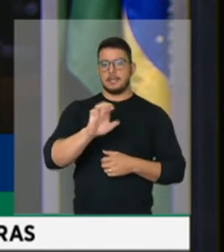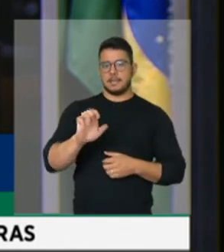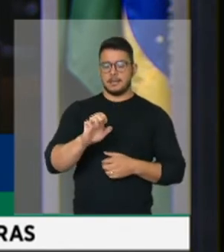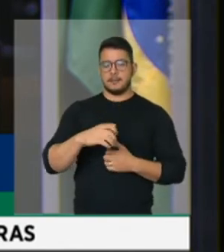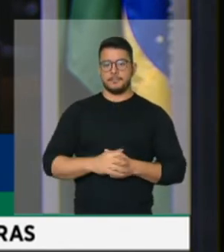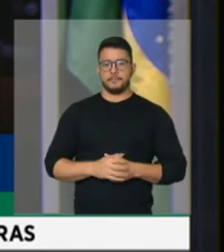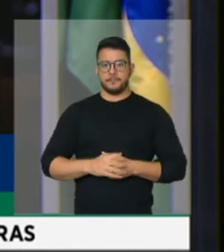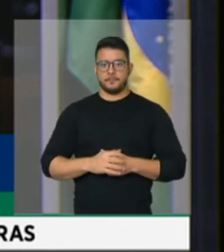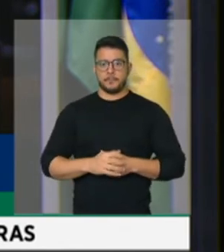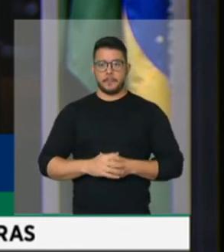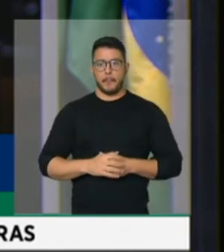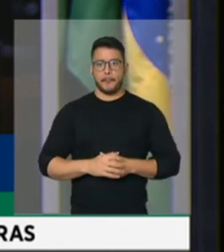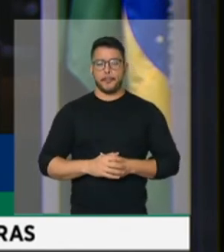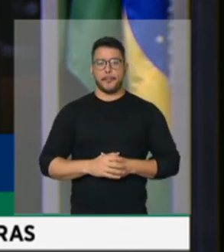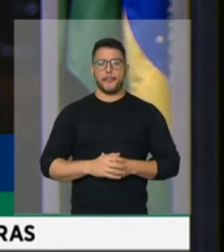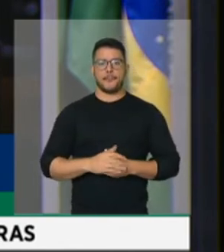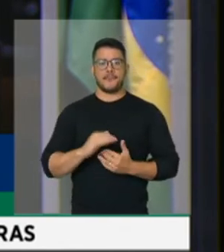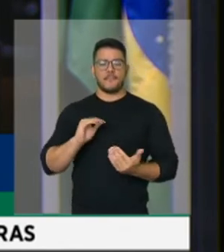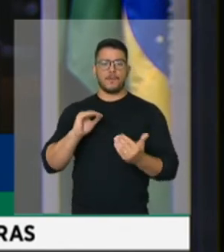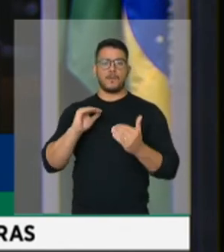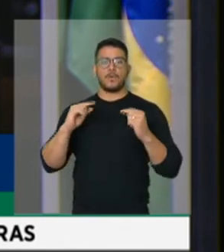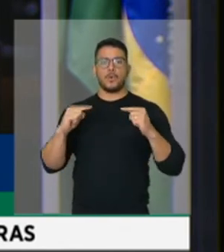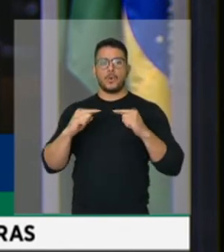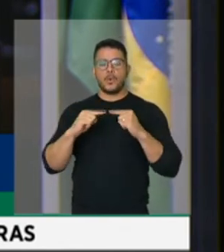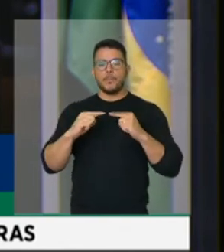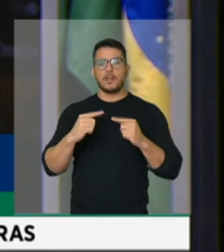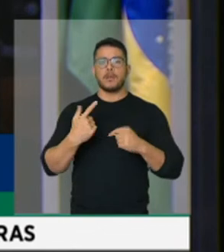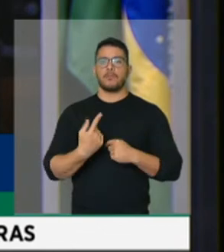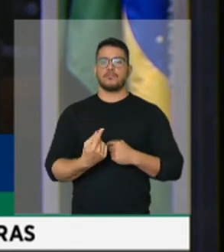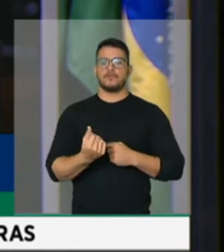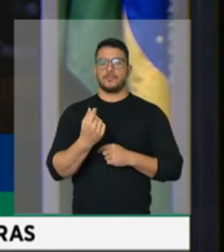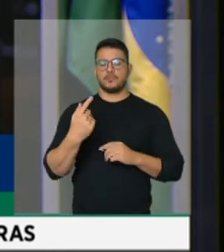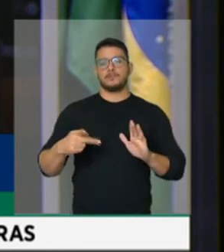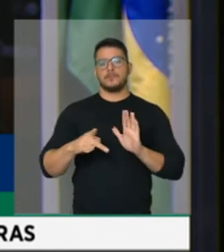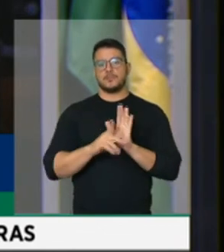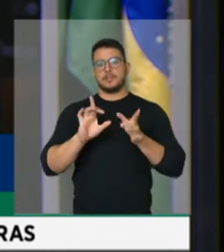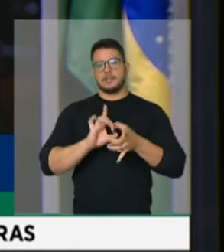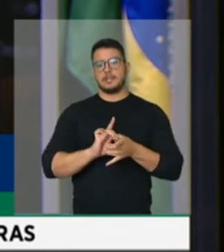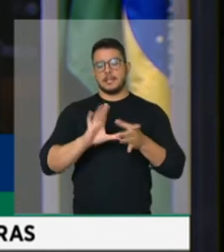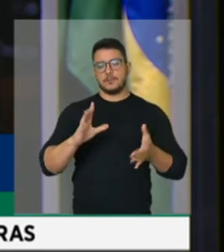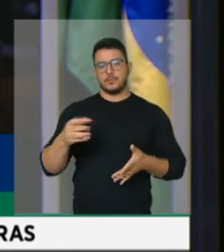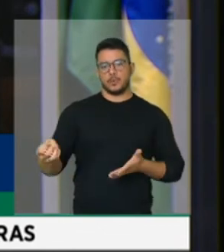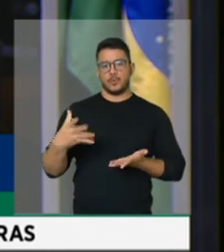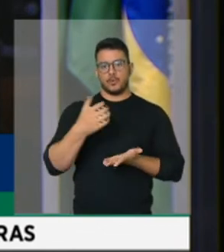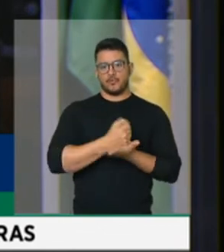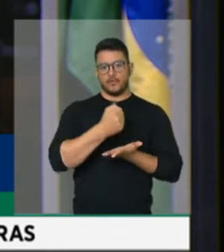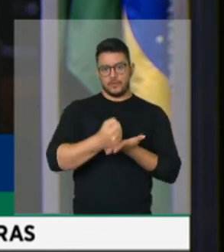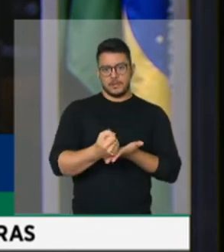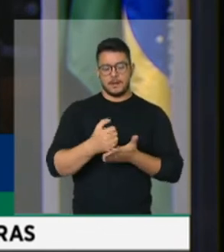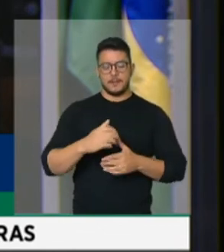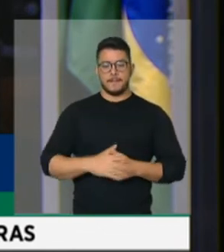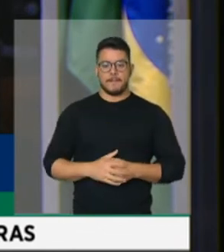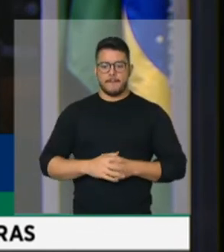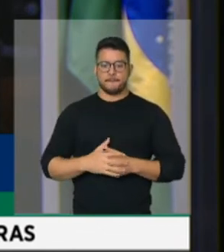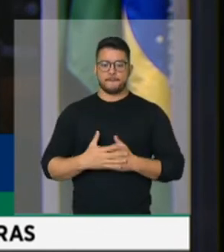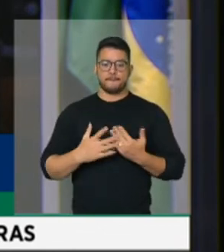MERCADO LIVRE FOI DE 135 REAIS E 37 CENTAVOS MEGAWATT-HORA. NOSSA PRIMEIRA SUGESTÃO PARA APRIMORAMENTO DO TEXTO REFERE-SE PAGAMENTOS SEREM APORTADOS A CDE PERÍODO SUB